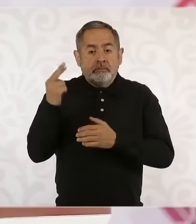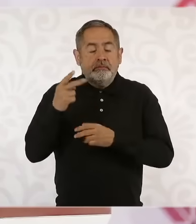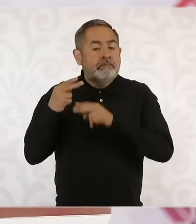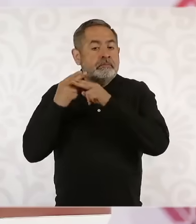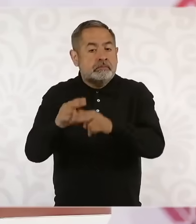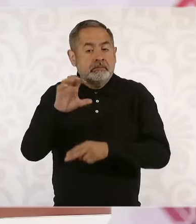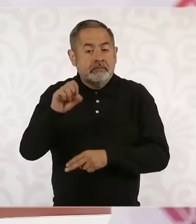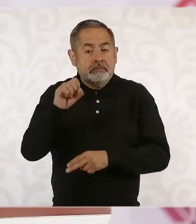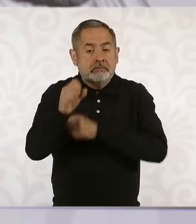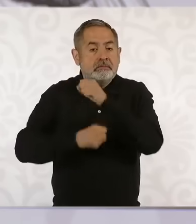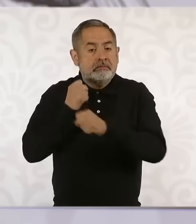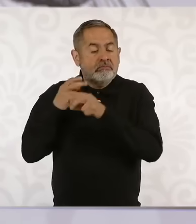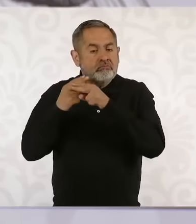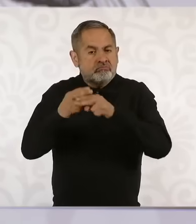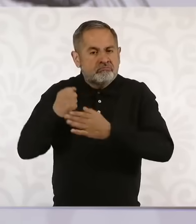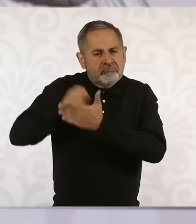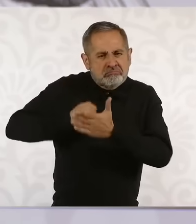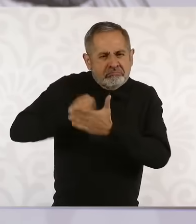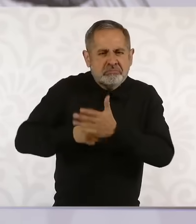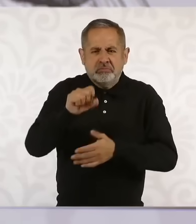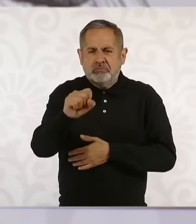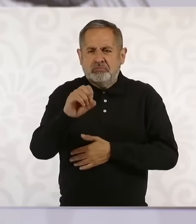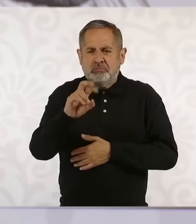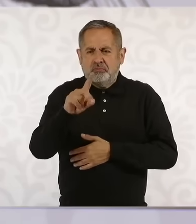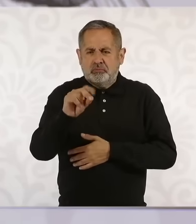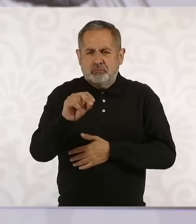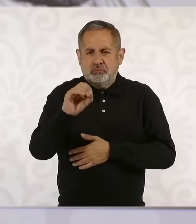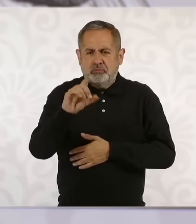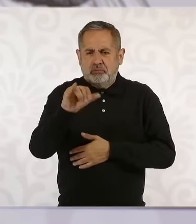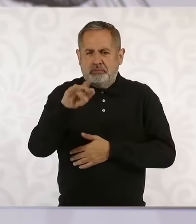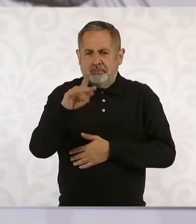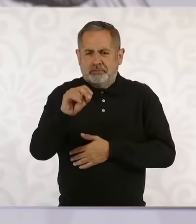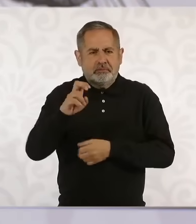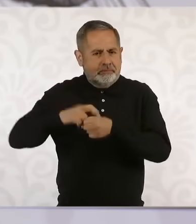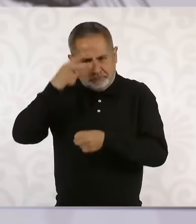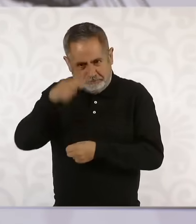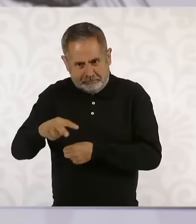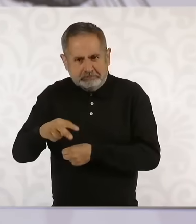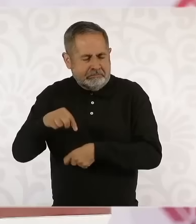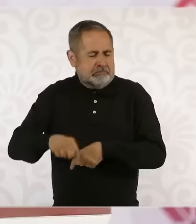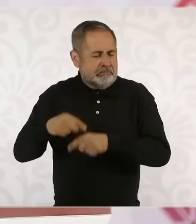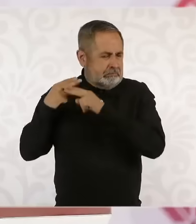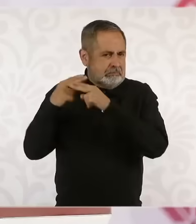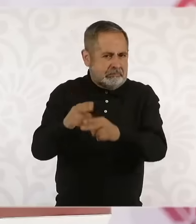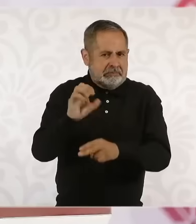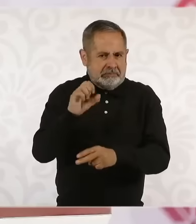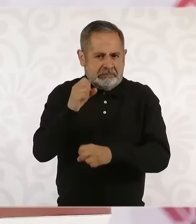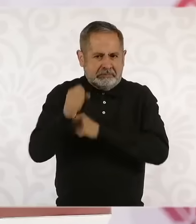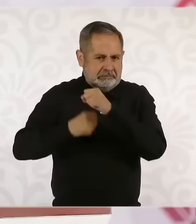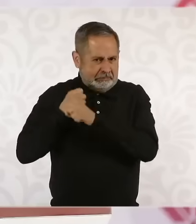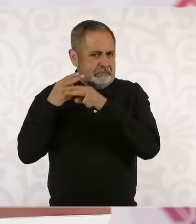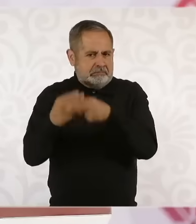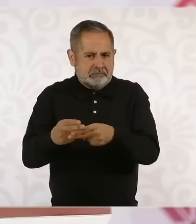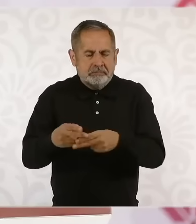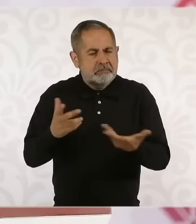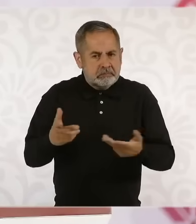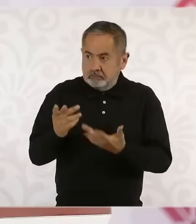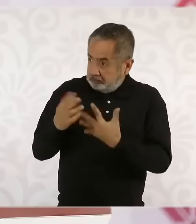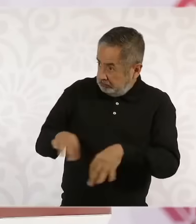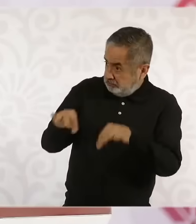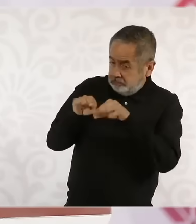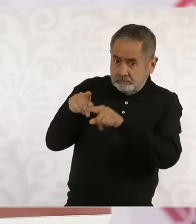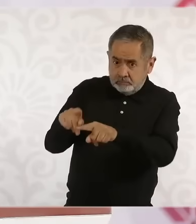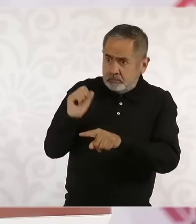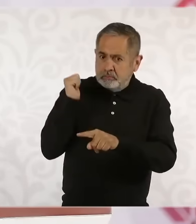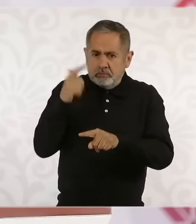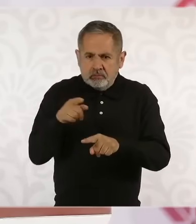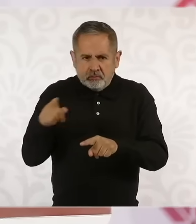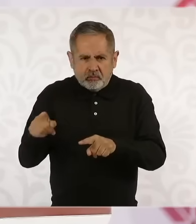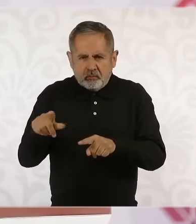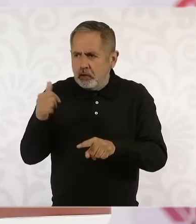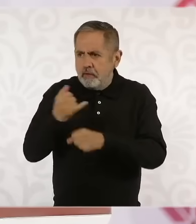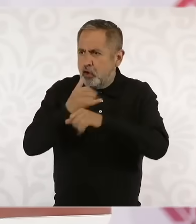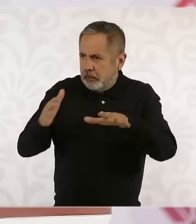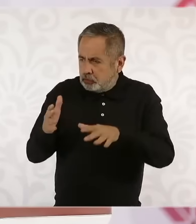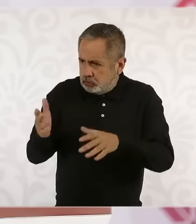años del movimiento sordolímpico en México y es importante este si hay alguna otra información,